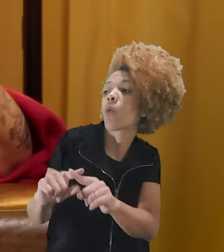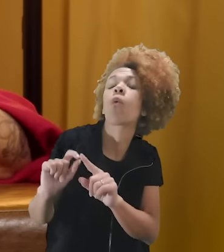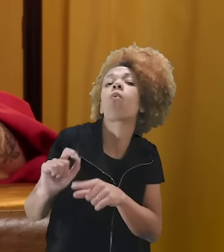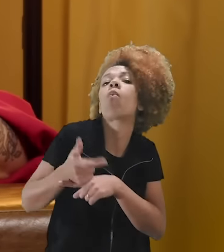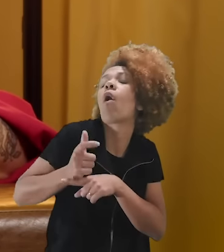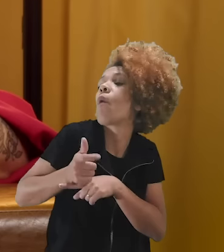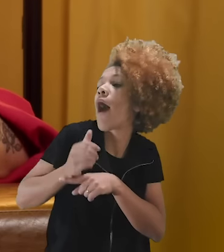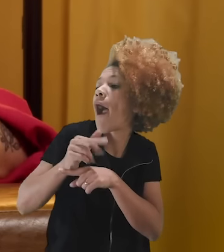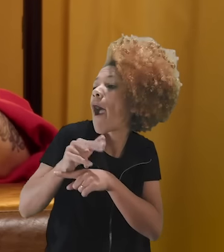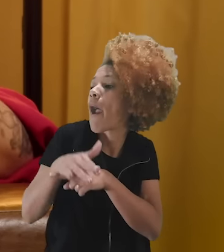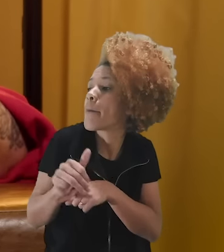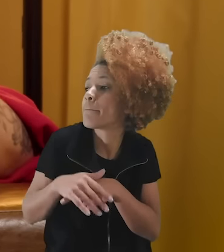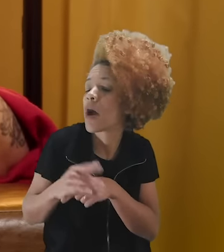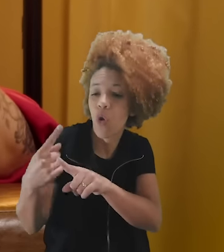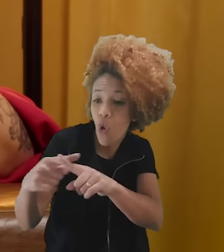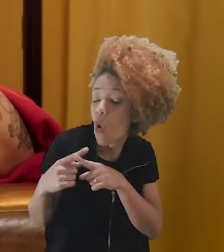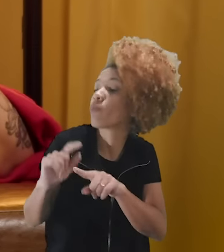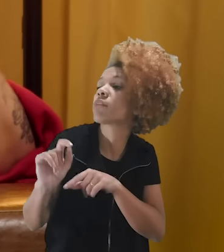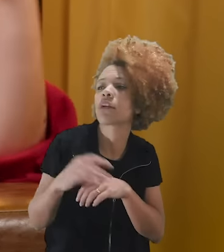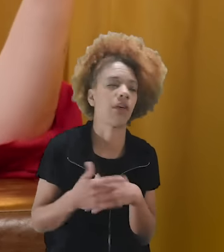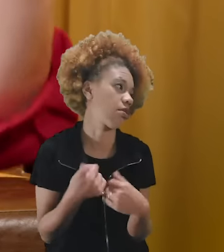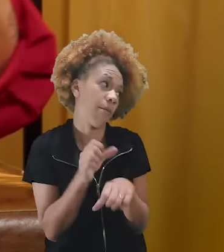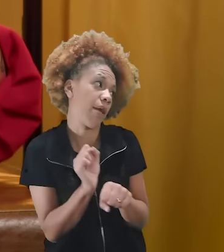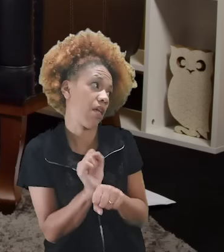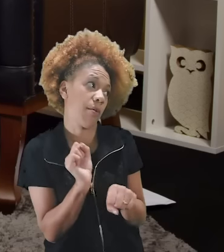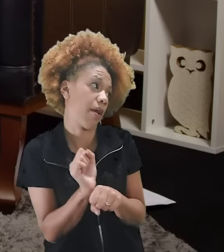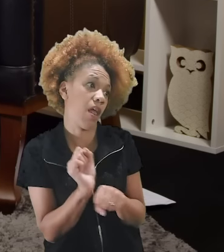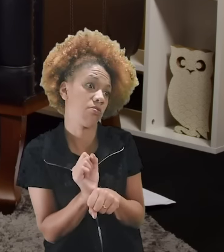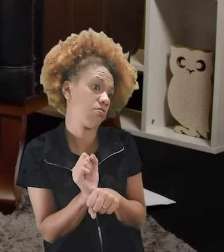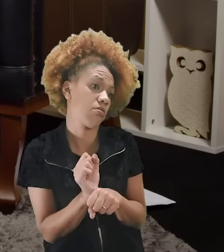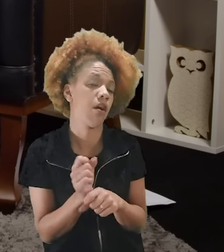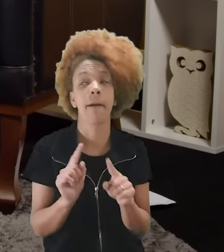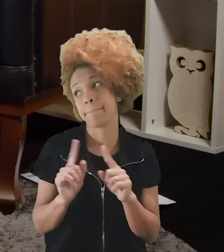arma tá então tipo é ele contra mais quem tá parado ele tá parado hein vai ficar para é então